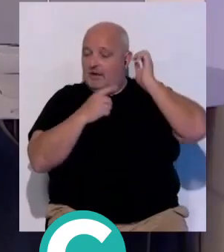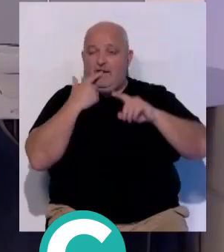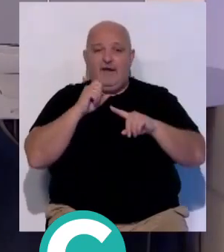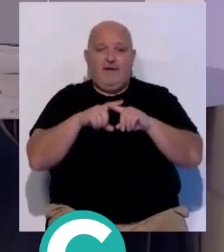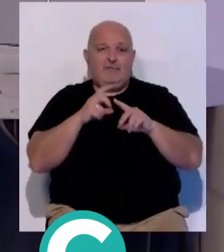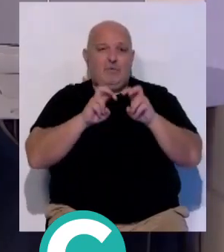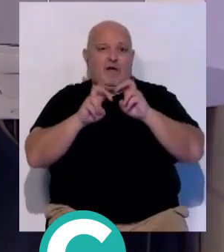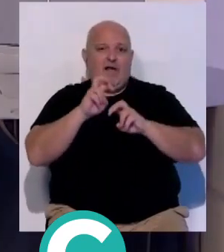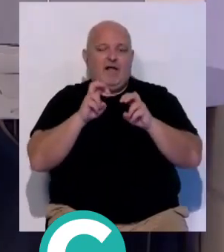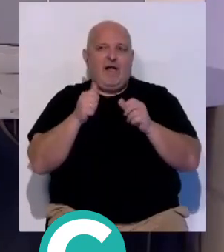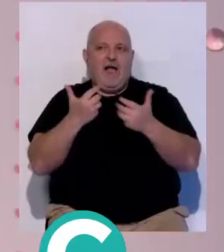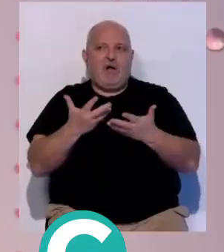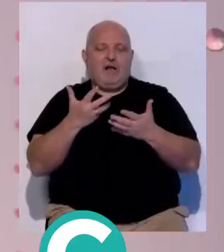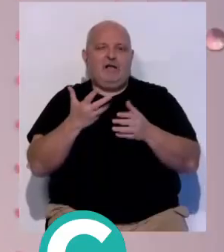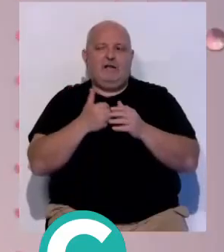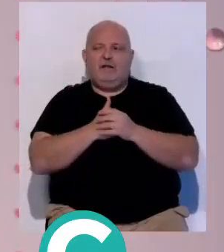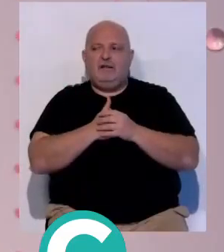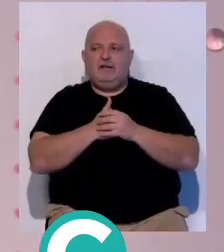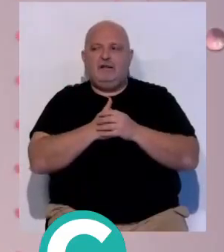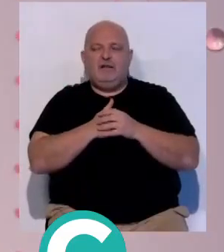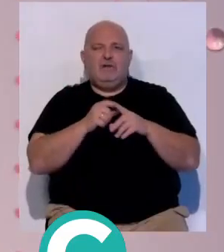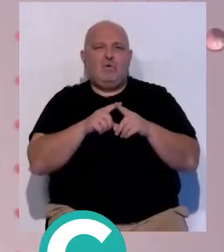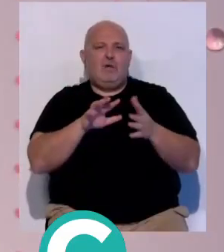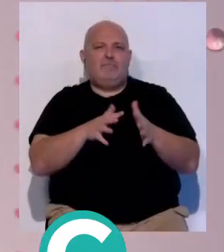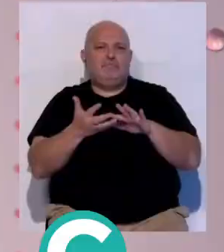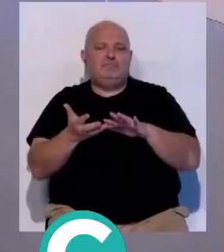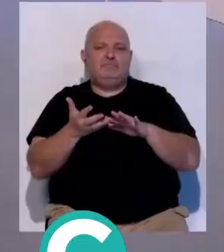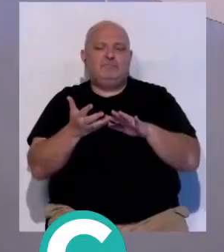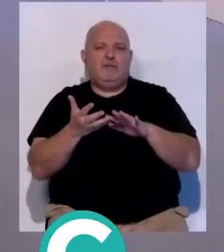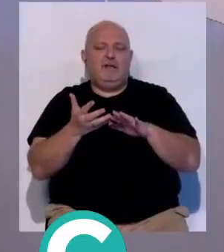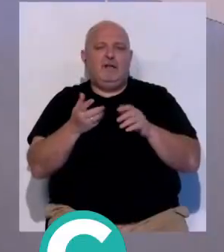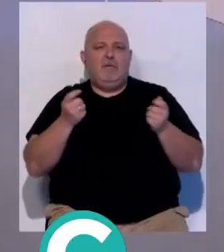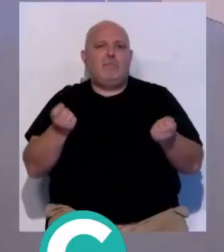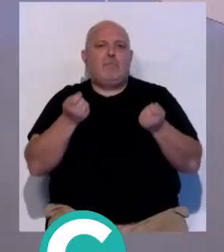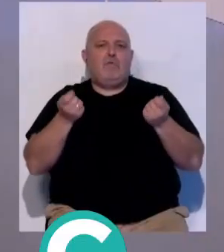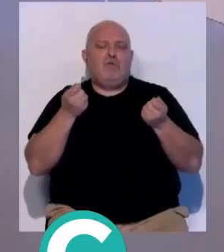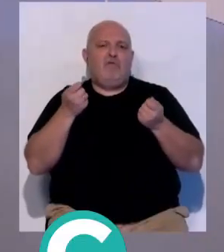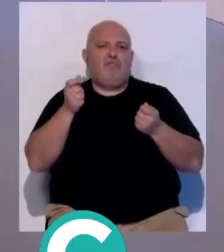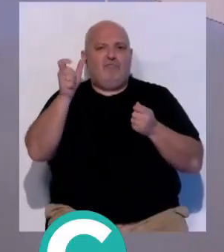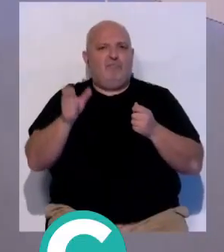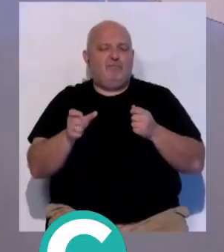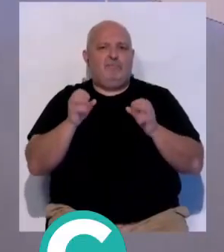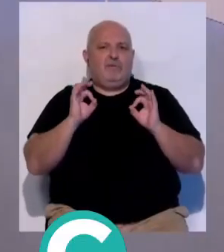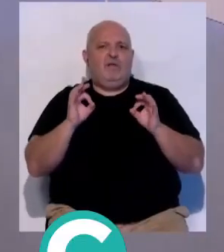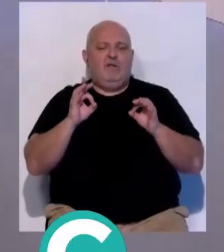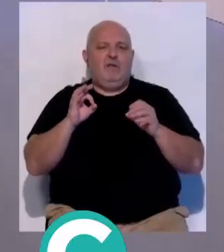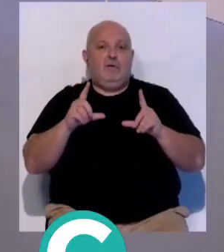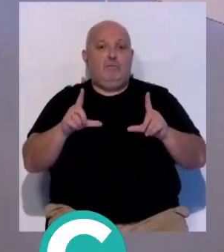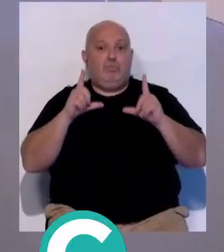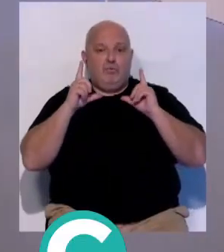porque ahora sí que es verdad era la promoción del futbolista Y si salía en el gráfico ya era